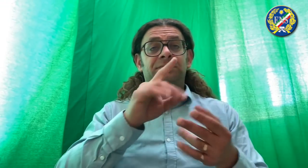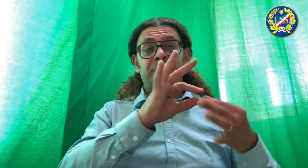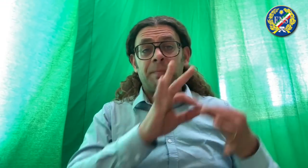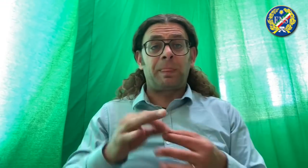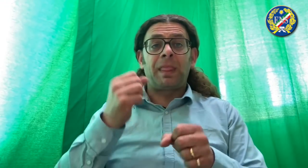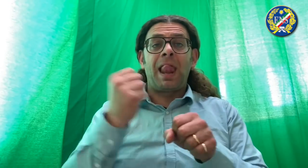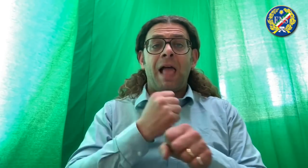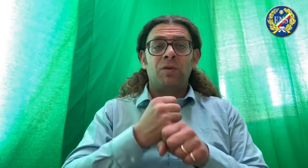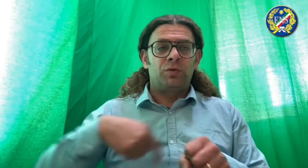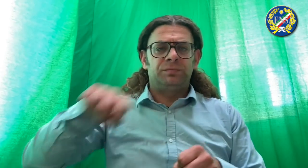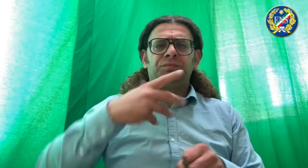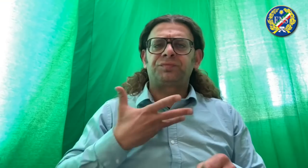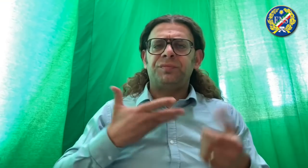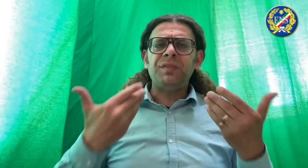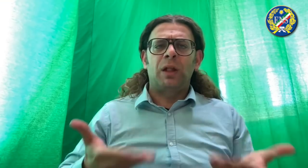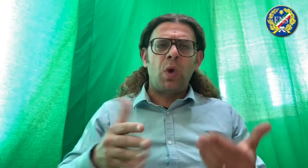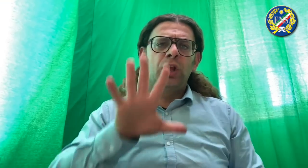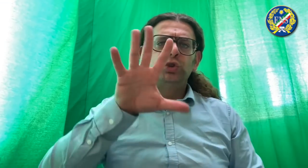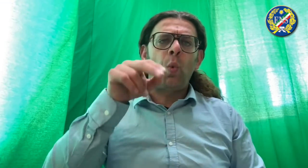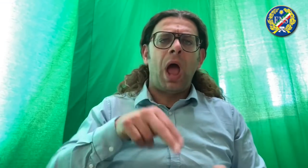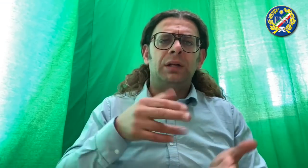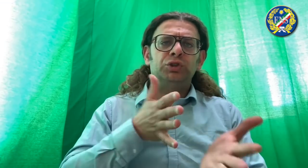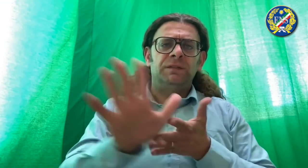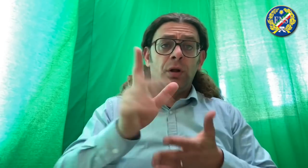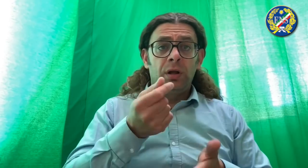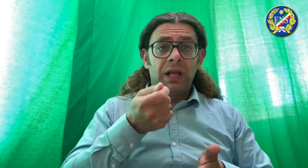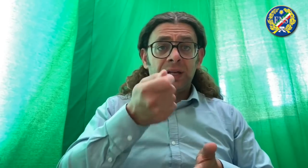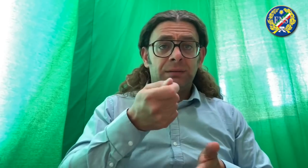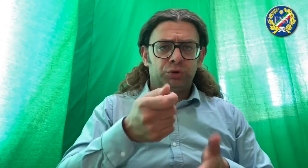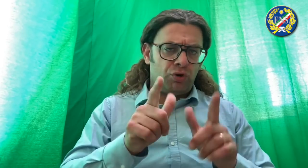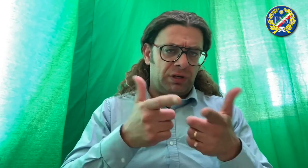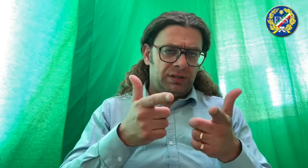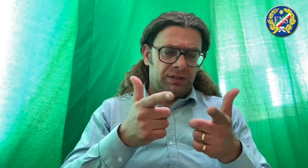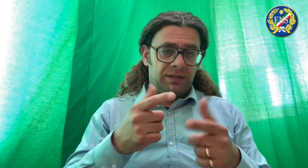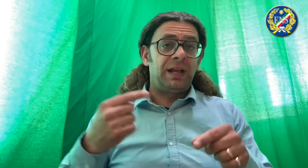Il secondo tema affrontato riguarda sempre l’ambito lavorativo e nello specifico, attualmente, lo scivolo di 5 anni per il pensionamento senza rimborso;